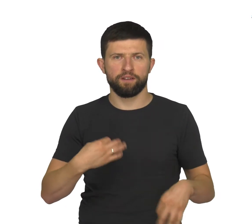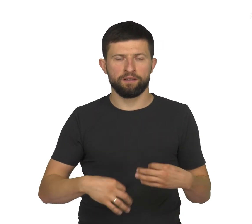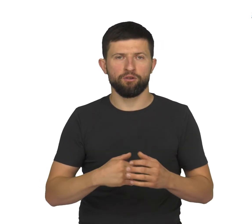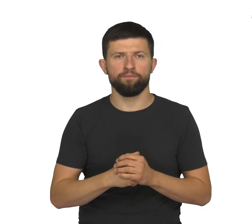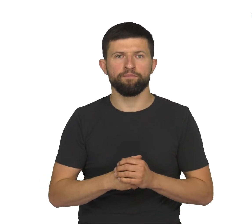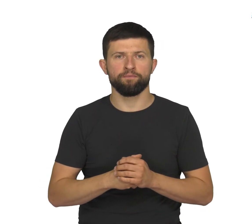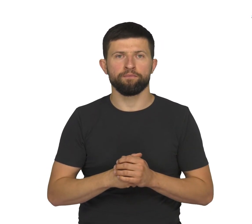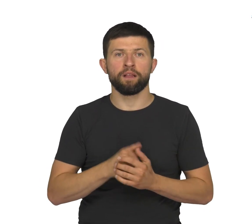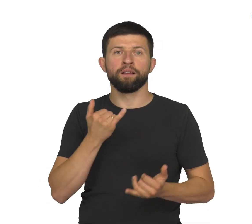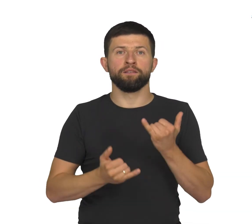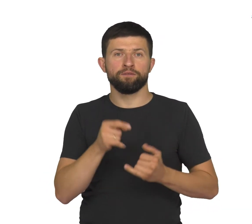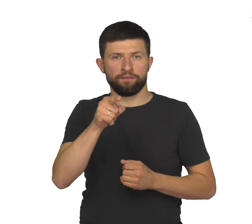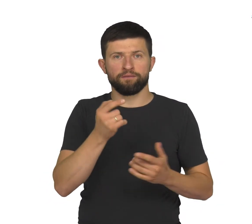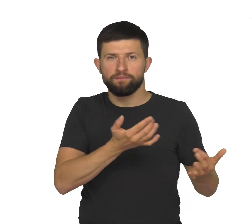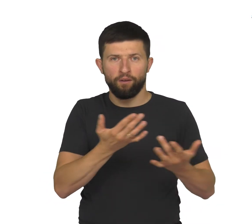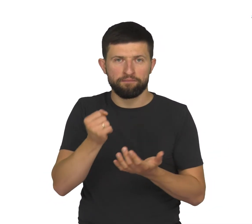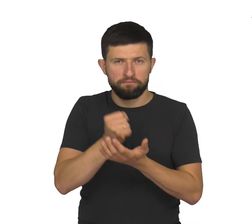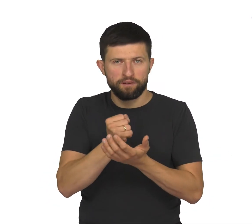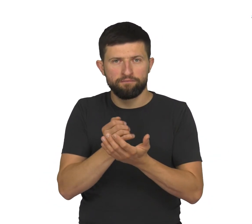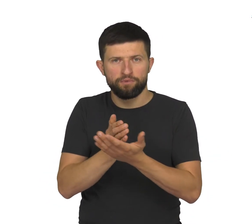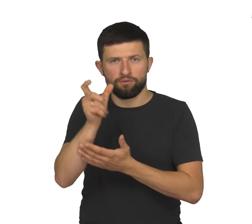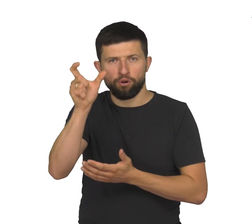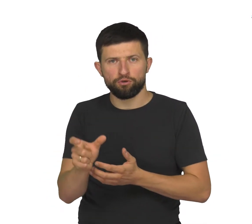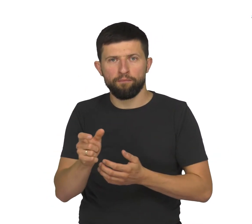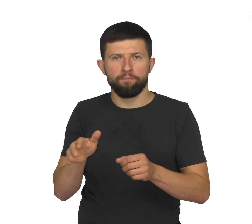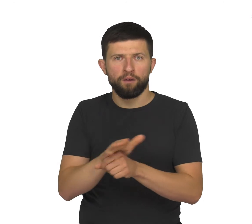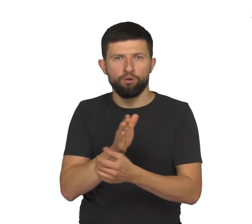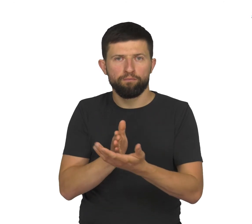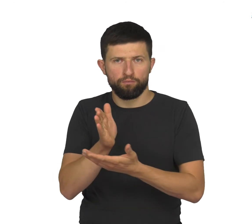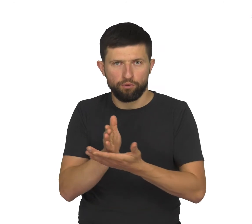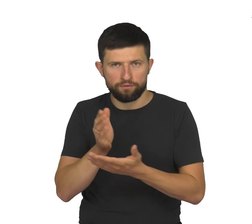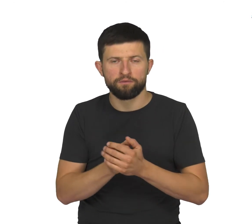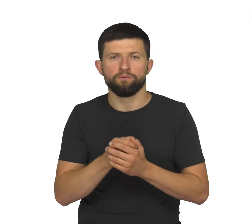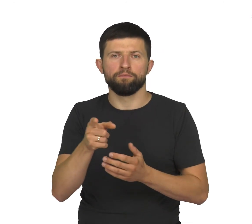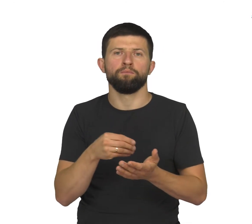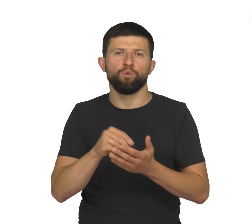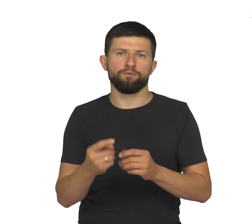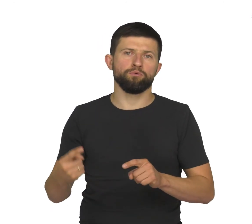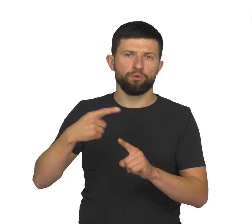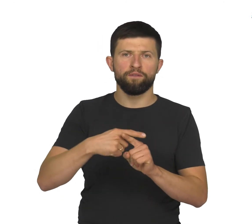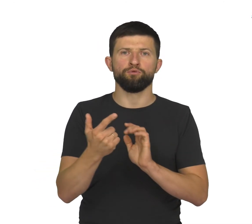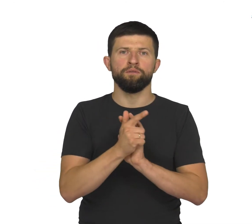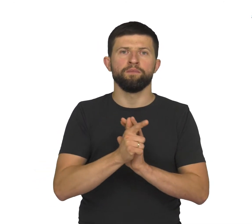Wysyłając wniosek online, masz do wyboru dwa sposoby płatności